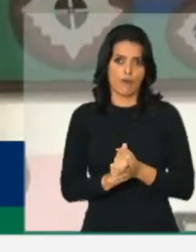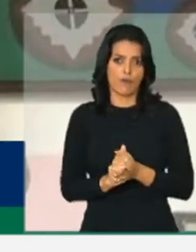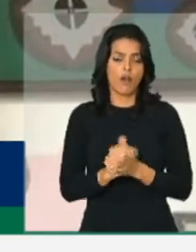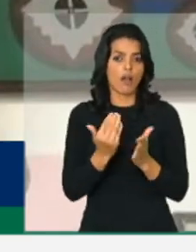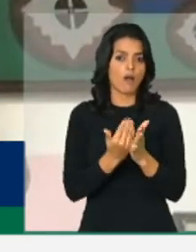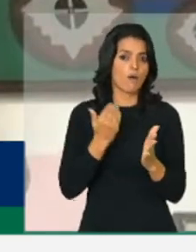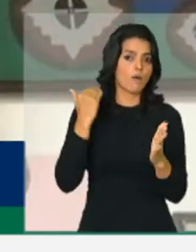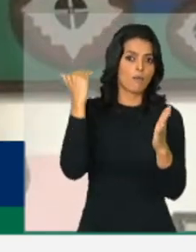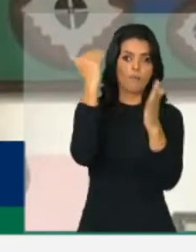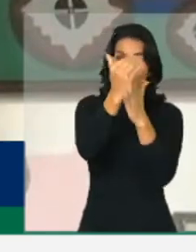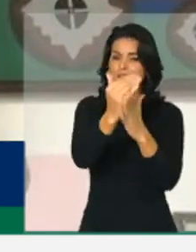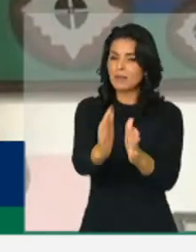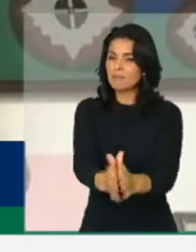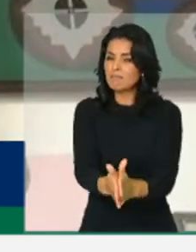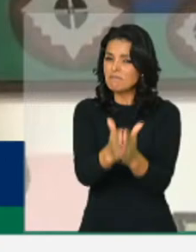TRABALHAM DE SOL A SOL MULHERES QUE ÀS VEZES ESTÃO